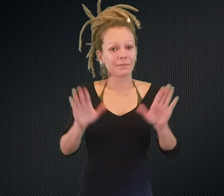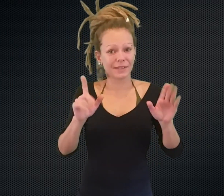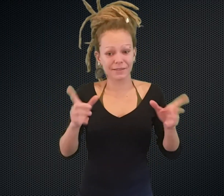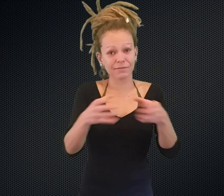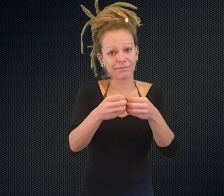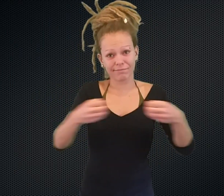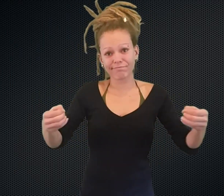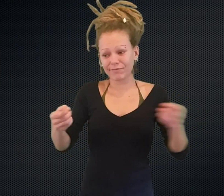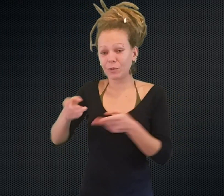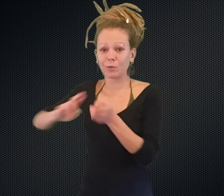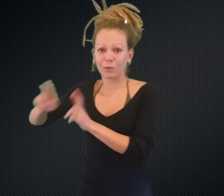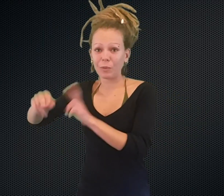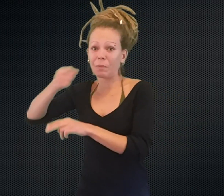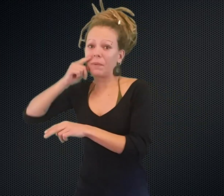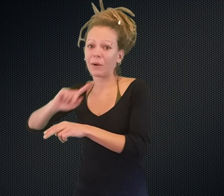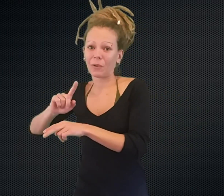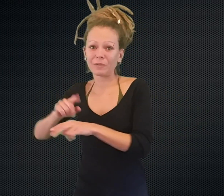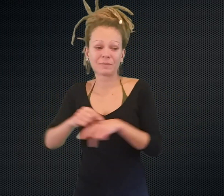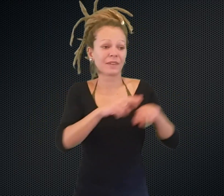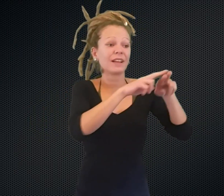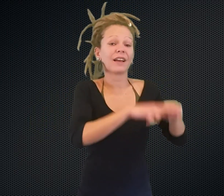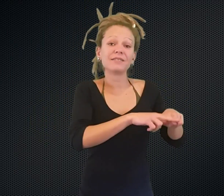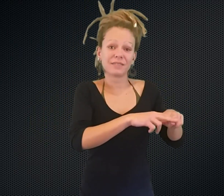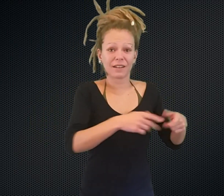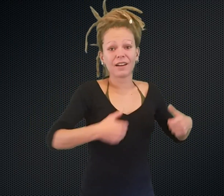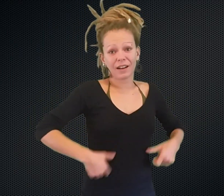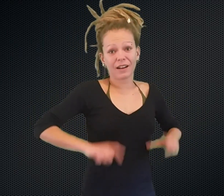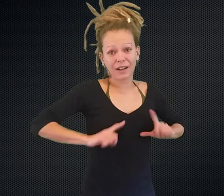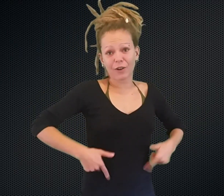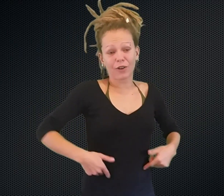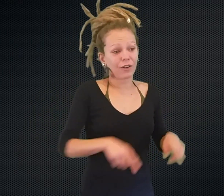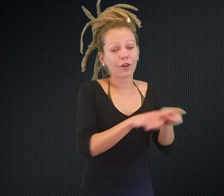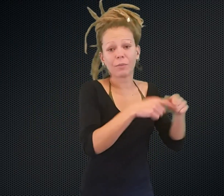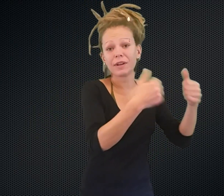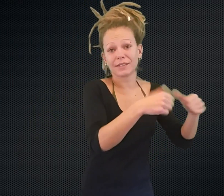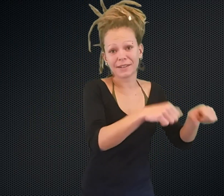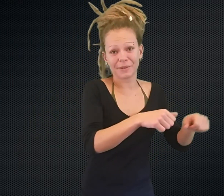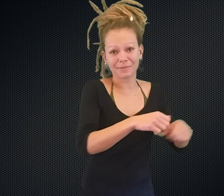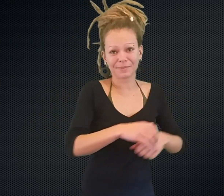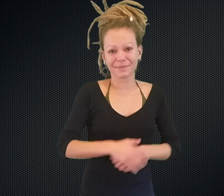Il y a des enfants externes qui rentrent chez eux et un groupe d'enfants reste à l'école en internat.